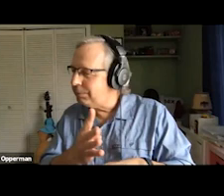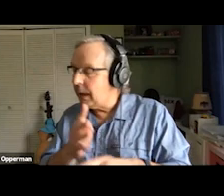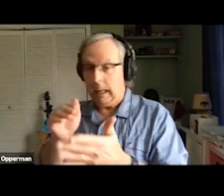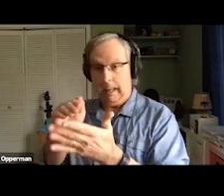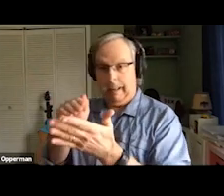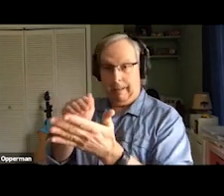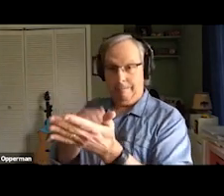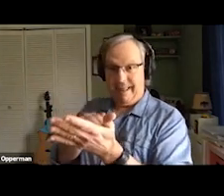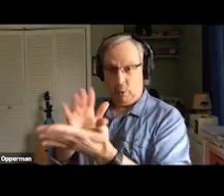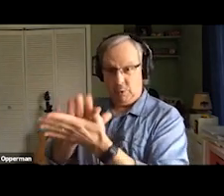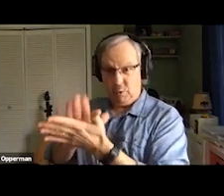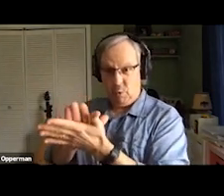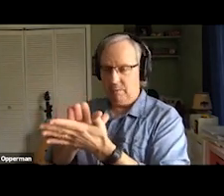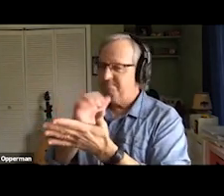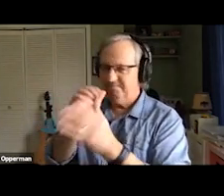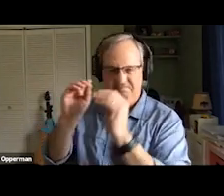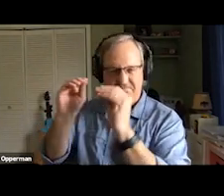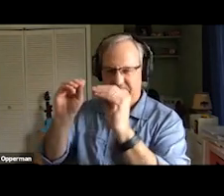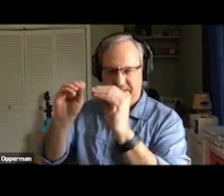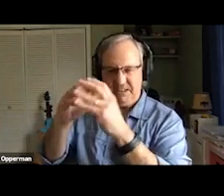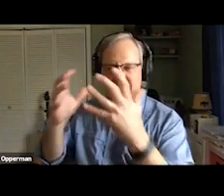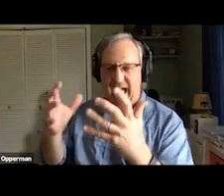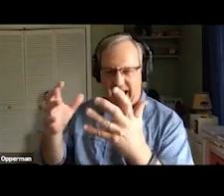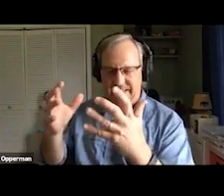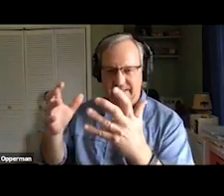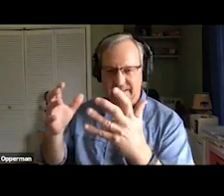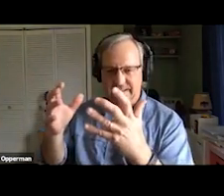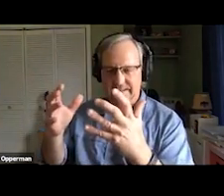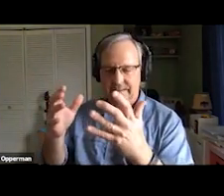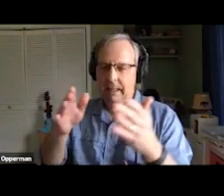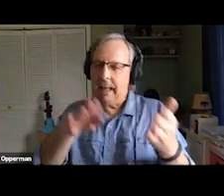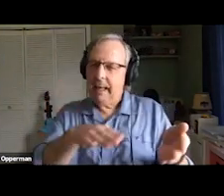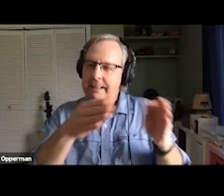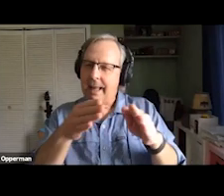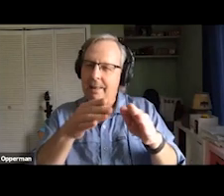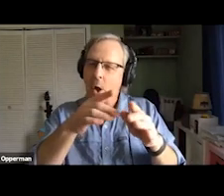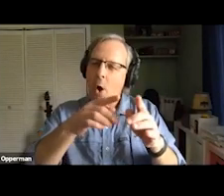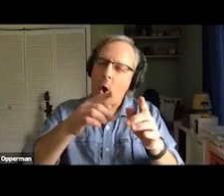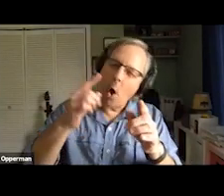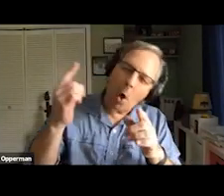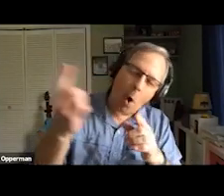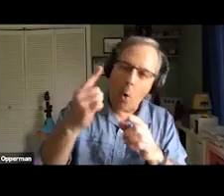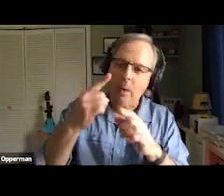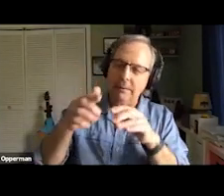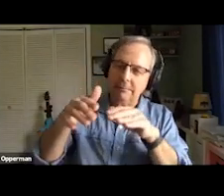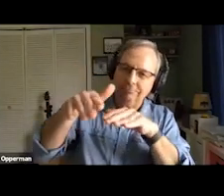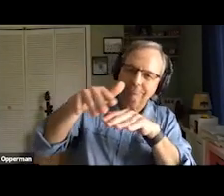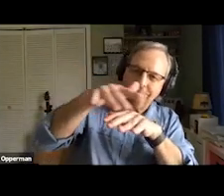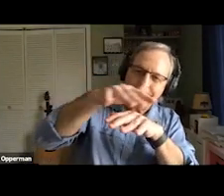Creo que está mejorando. Pero, irónicamente, la muerte siempre se cierne sobre nuestros clientes que no tienen hogar.